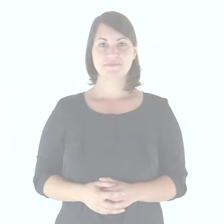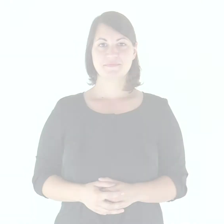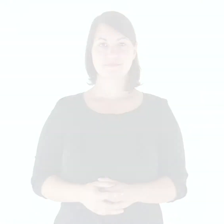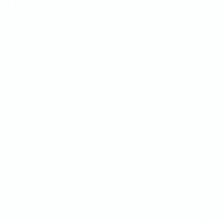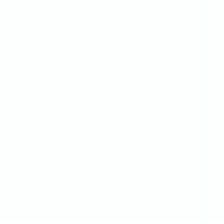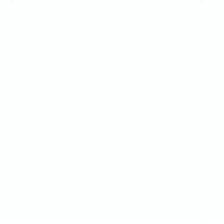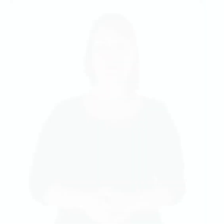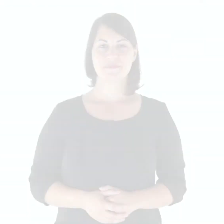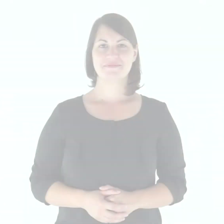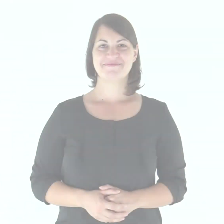Salmo Responsoriale